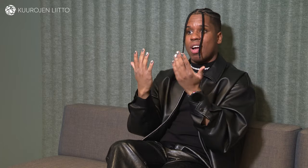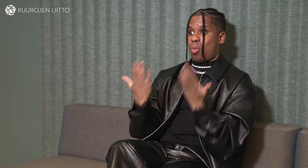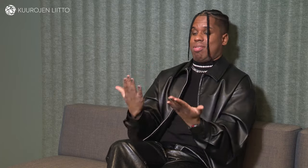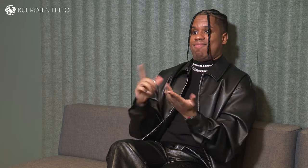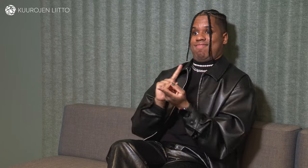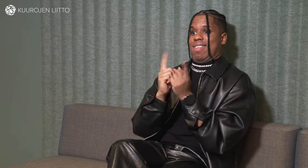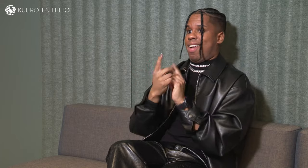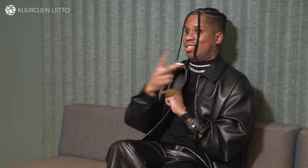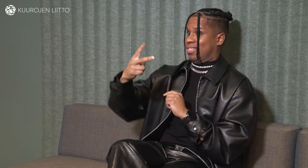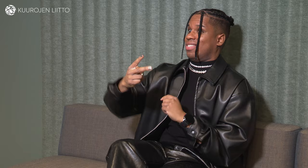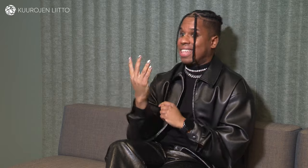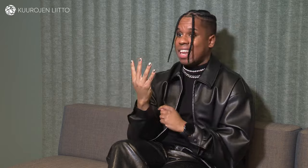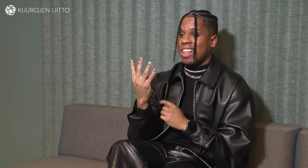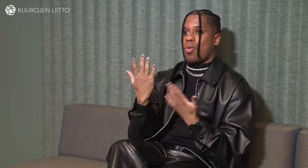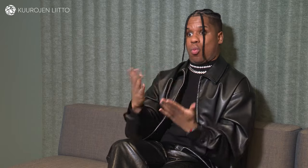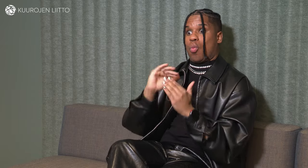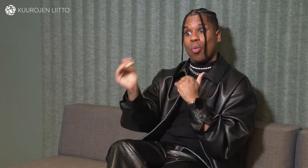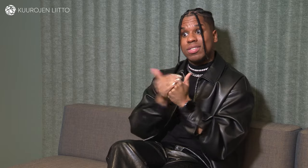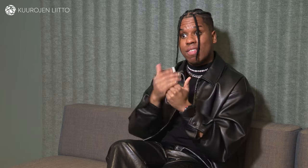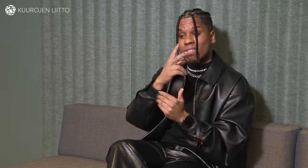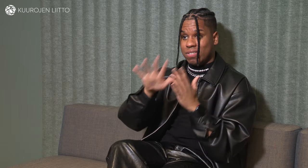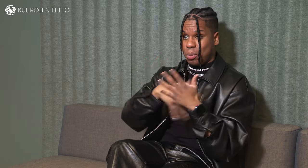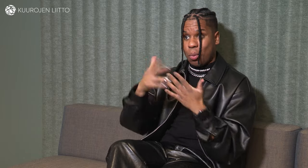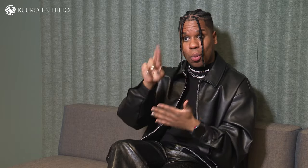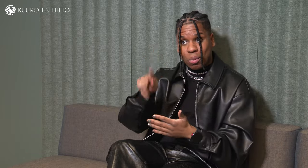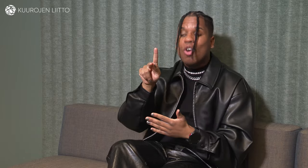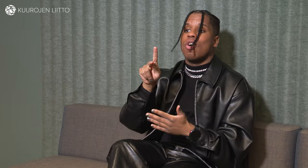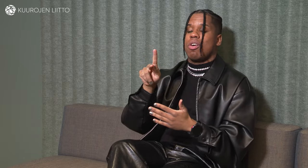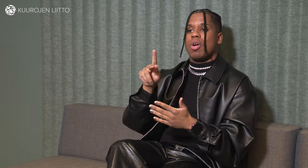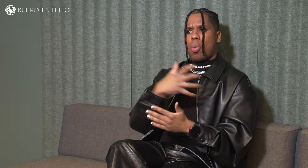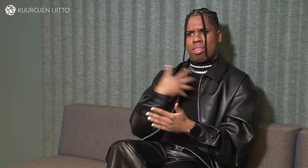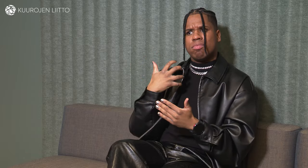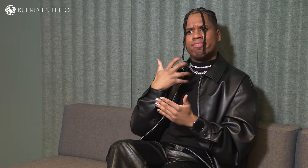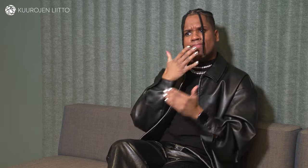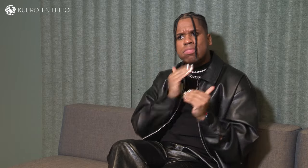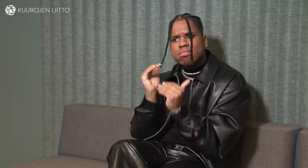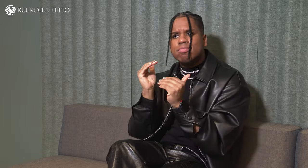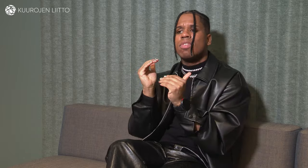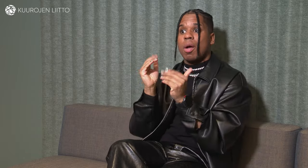ja pyrimmekin tekemään tämän vuoden UMK:sta entistä paremman, -